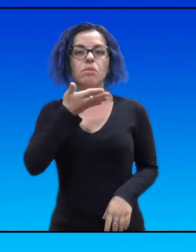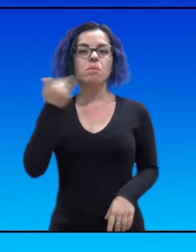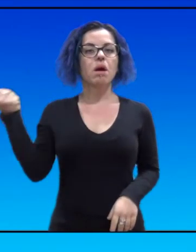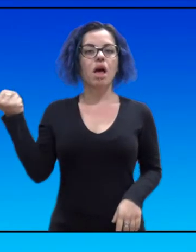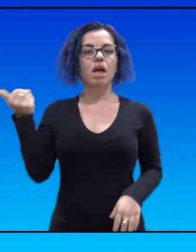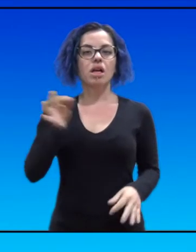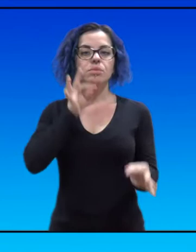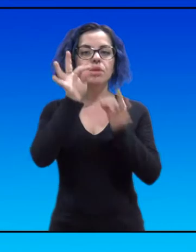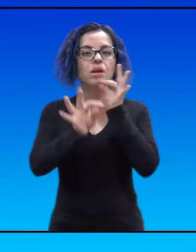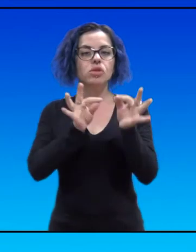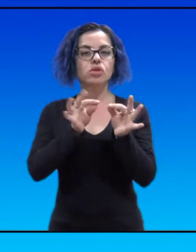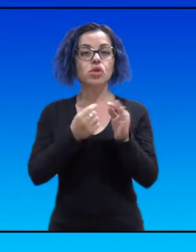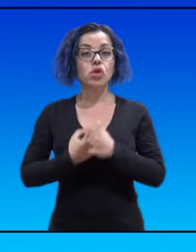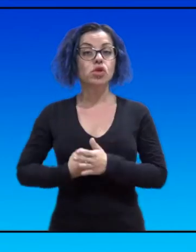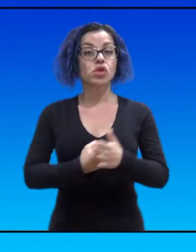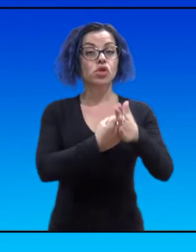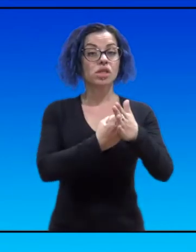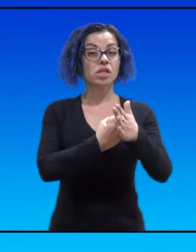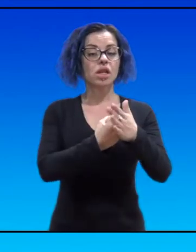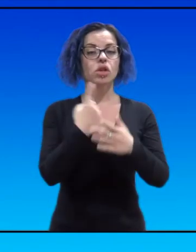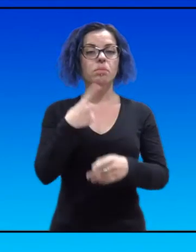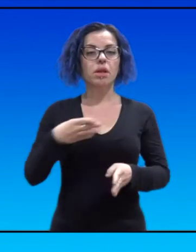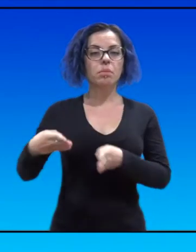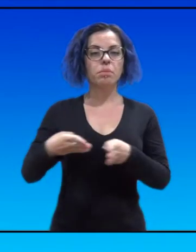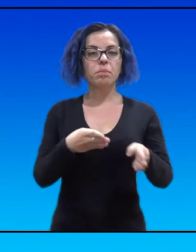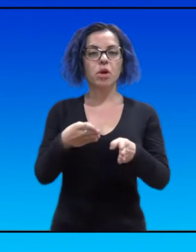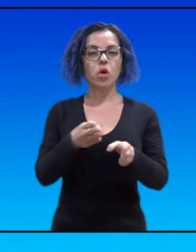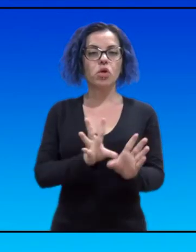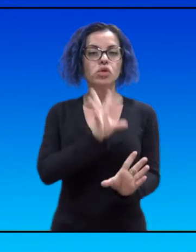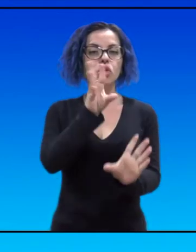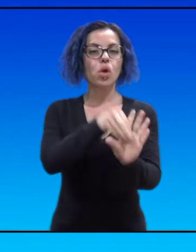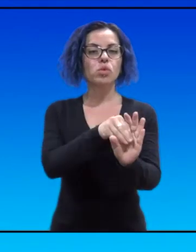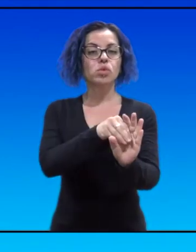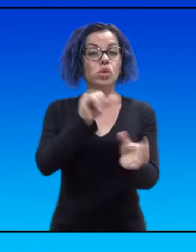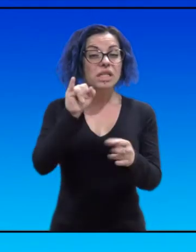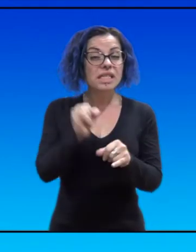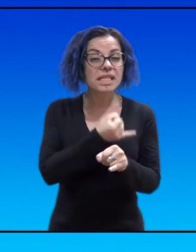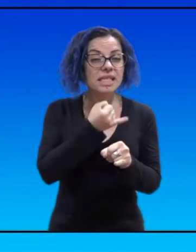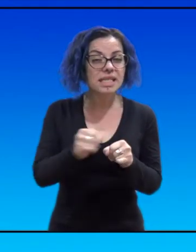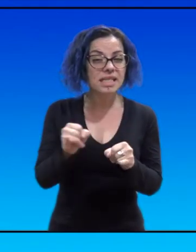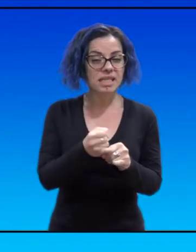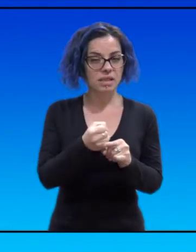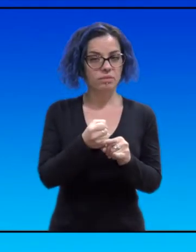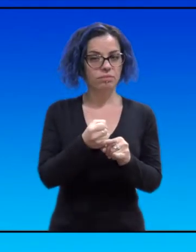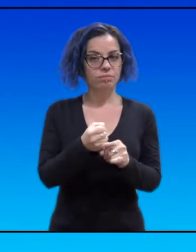la mancanza di indicazioni sui sostegni necessari per un percorso di inclusione dettagliata scolastica;